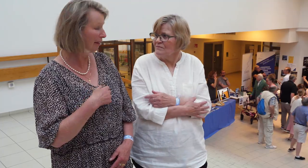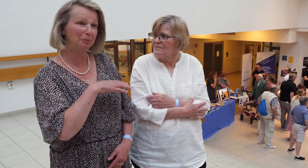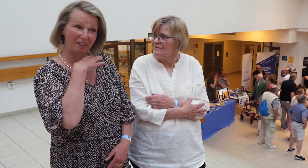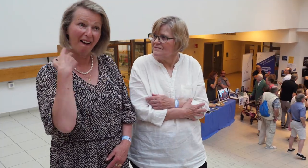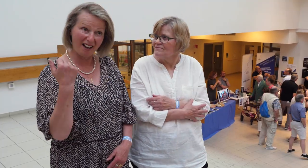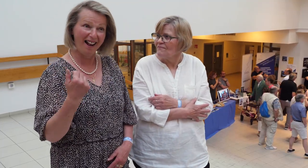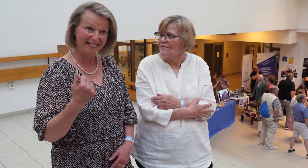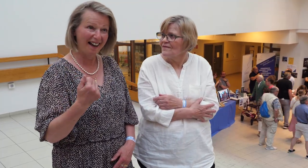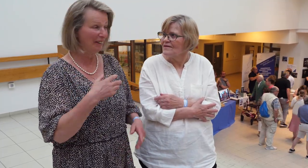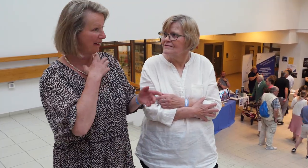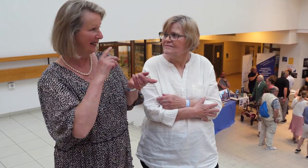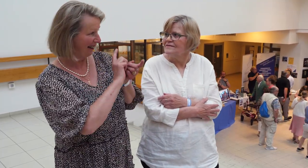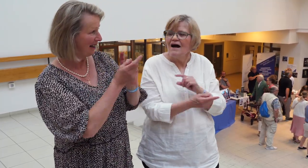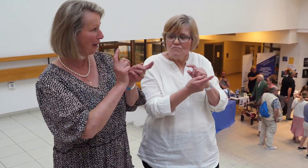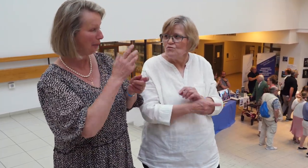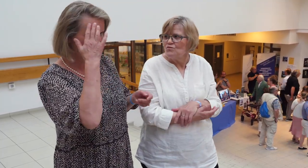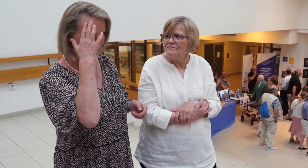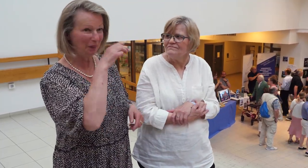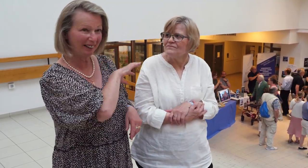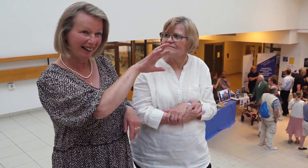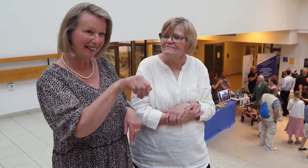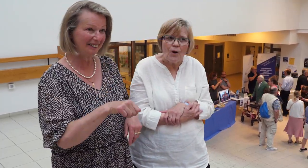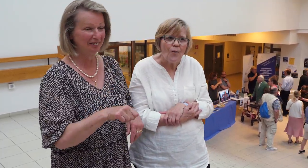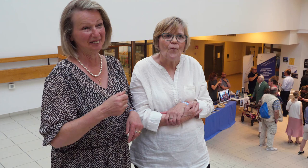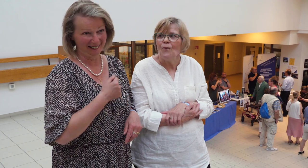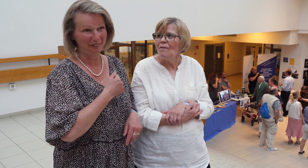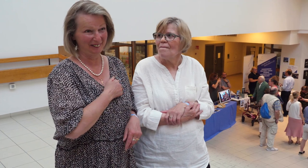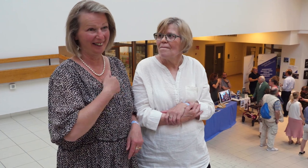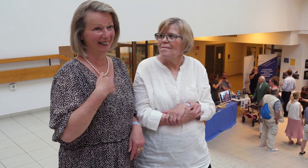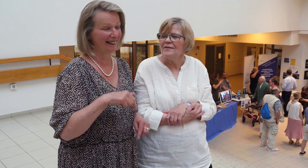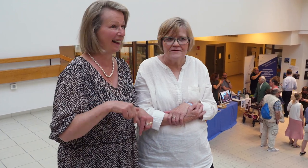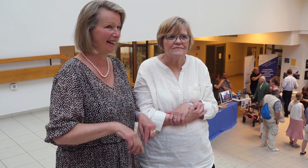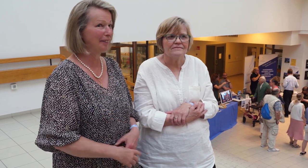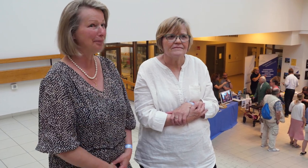On ollut todella mukavaa päästä tapaamaan kaikkia tuttuja. Olen tykännyt olla täällä.